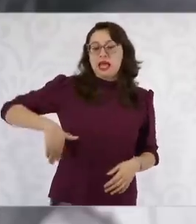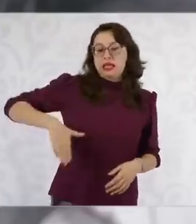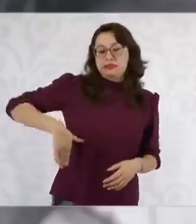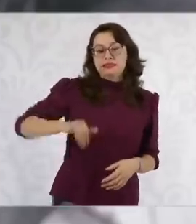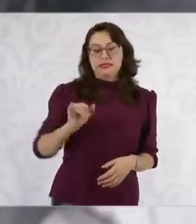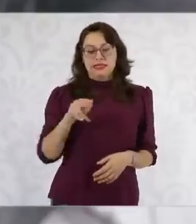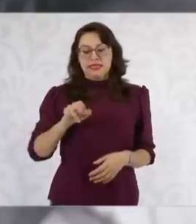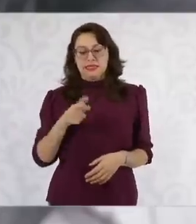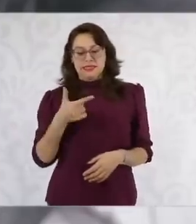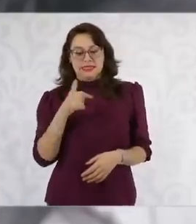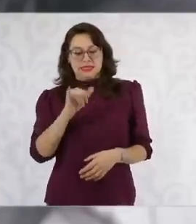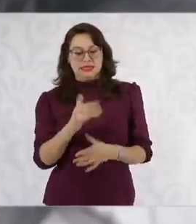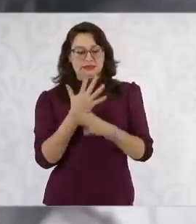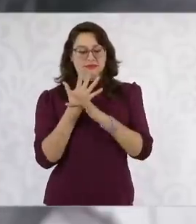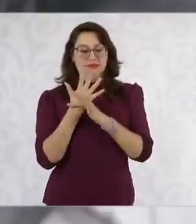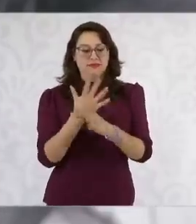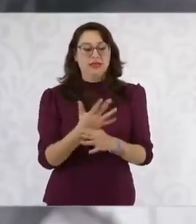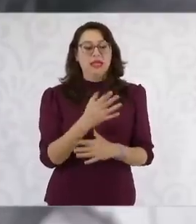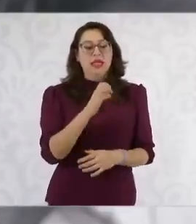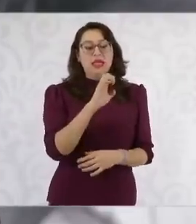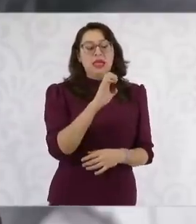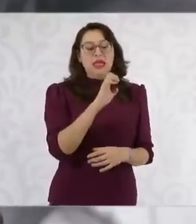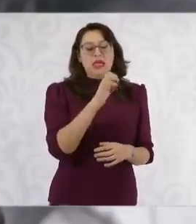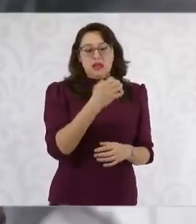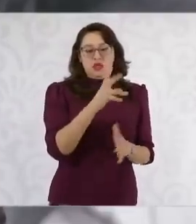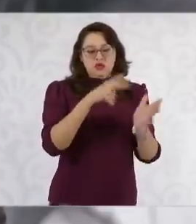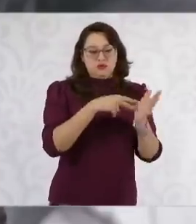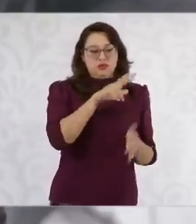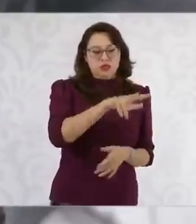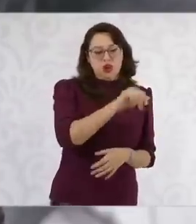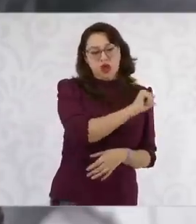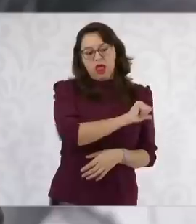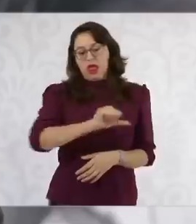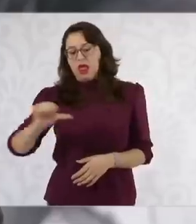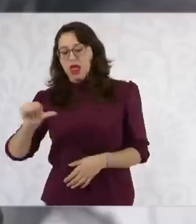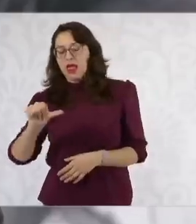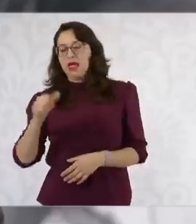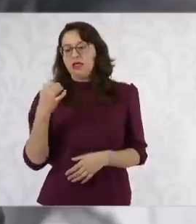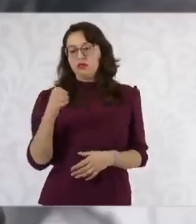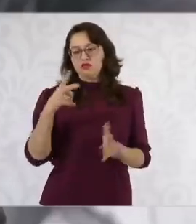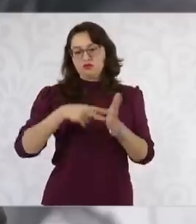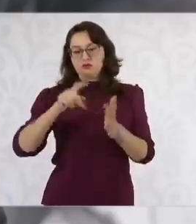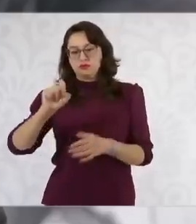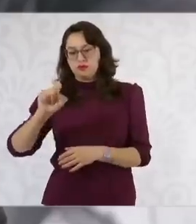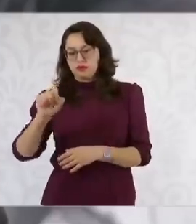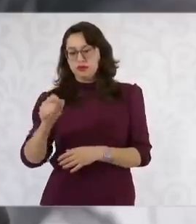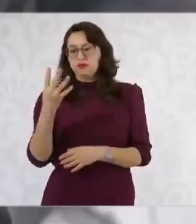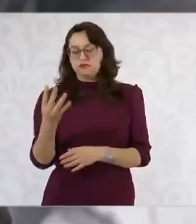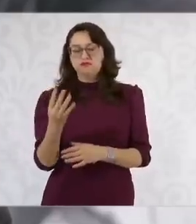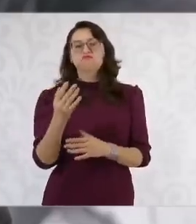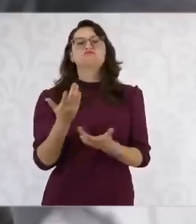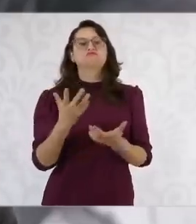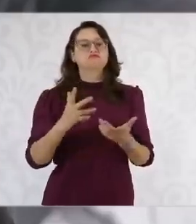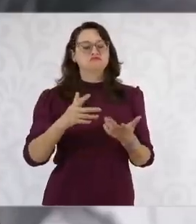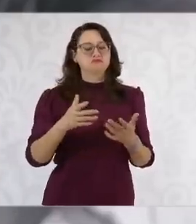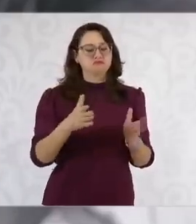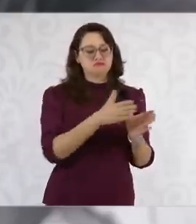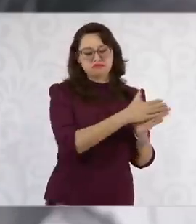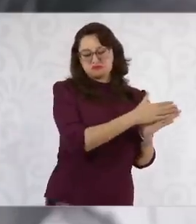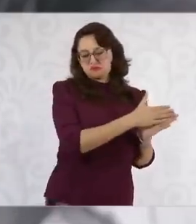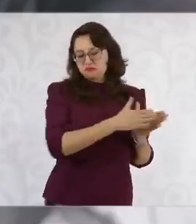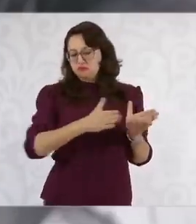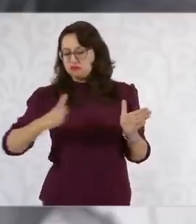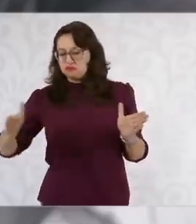enero del 2018 a diciembre del 2024 Se observa una disminución de 18.3 por entre 2018 y 2024